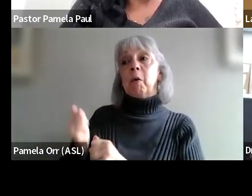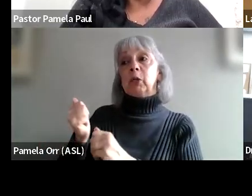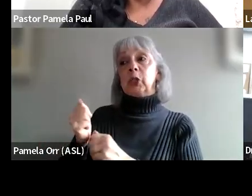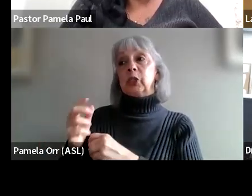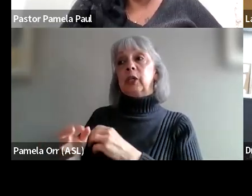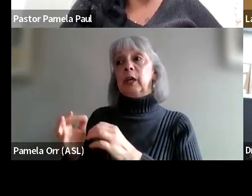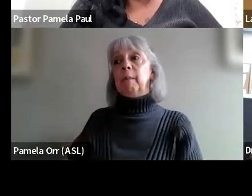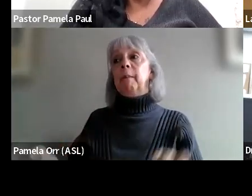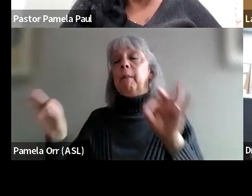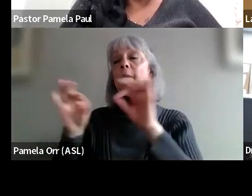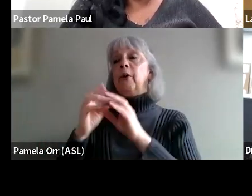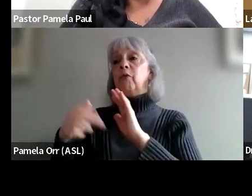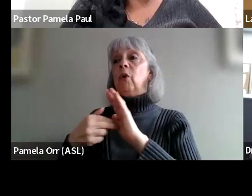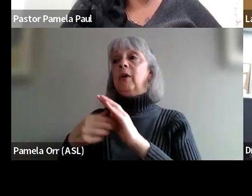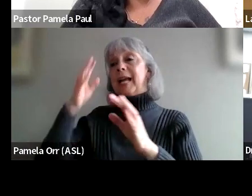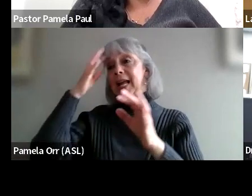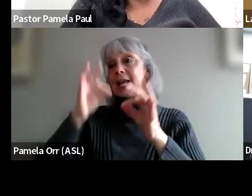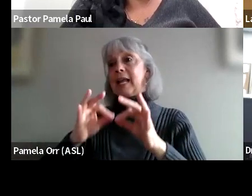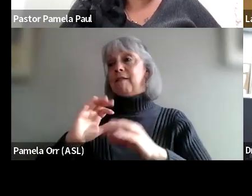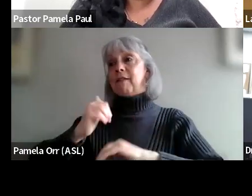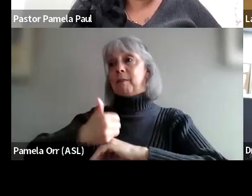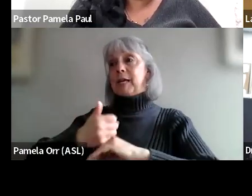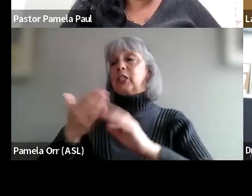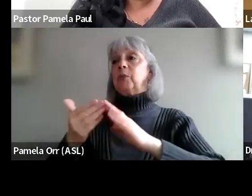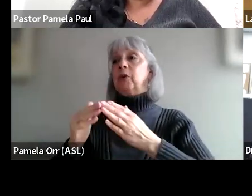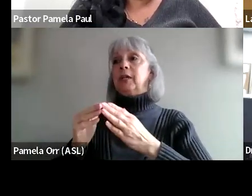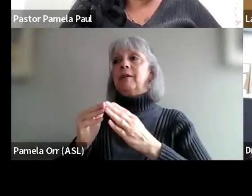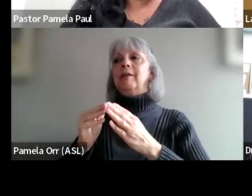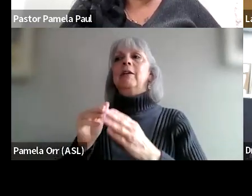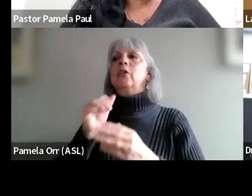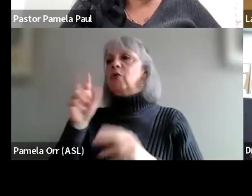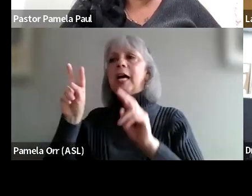en una comunidad de fe es que no deben juzgar,